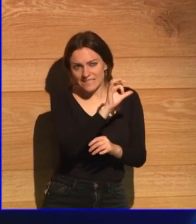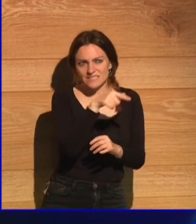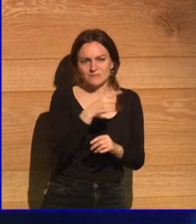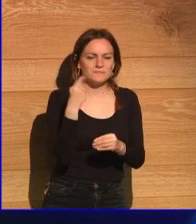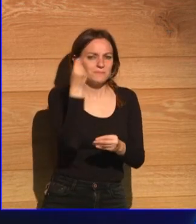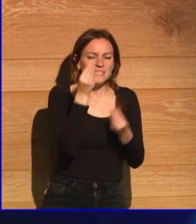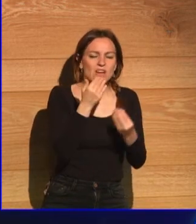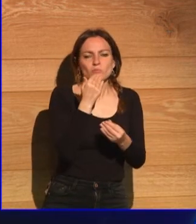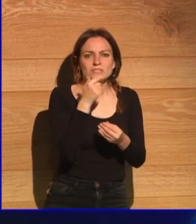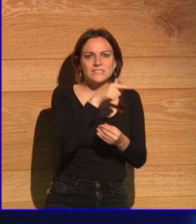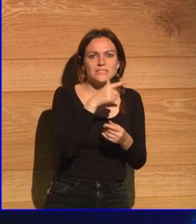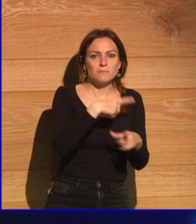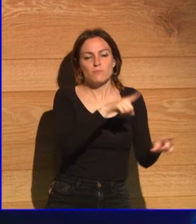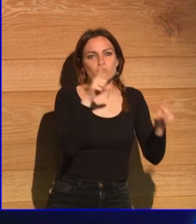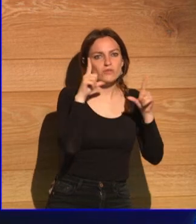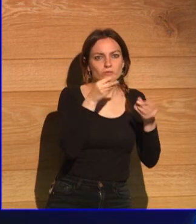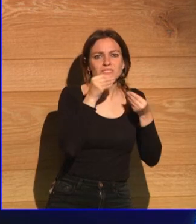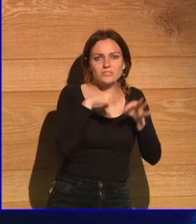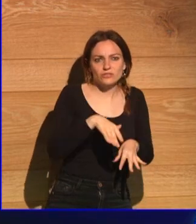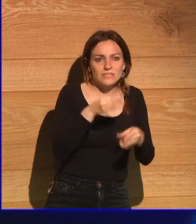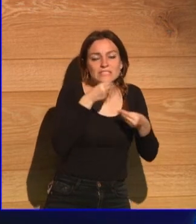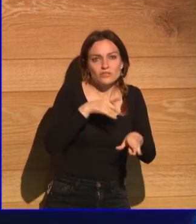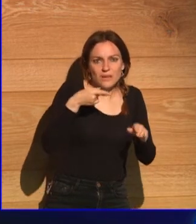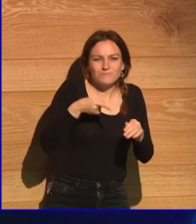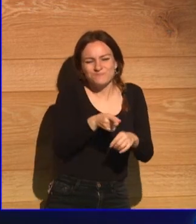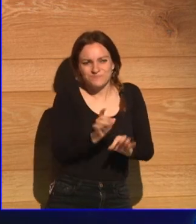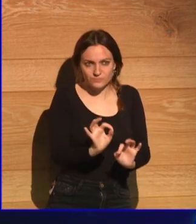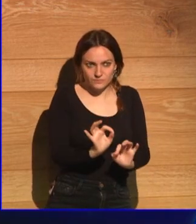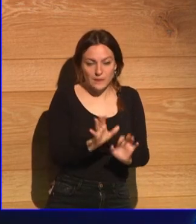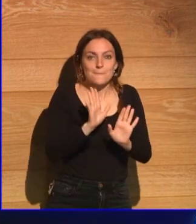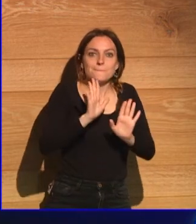de una historia picaresca. Pero sin embargo, con Eneas